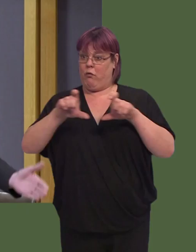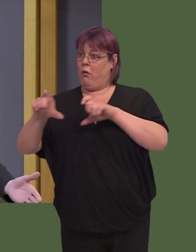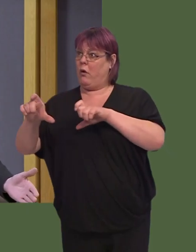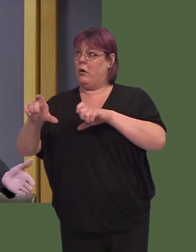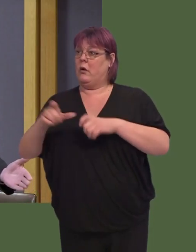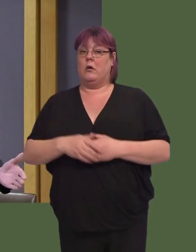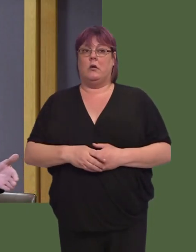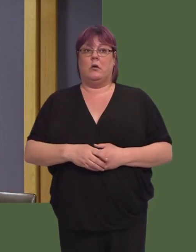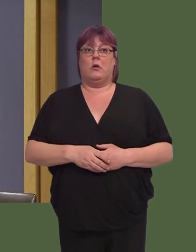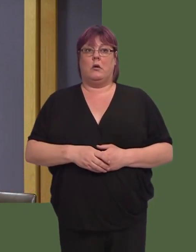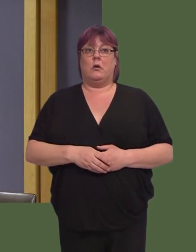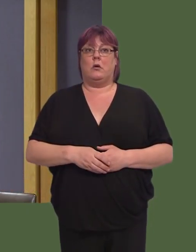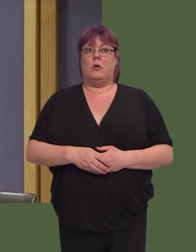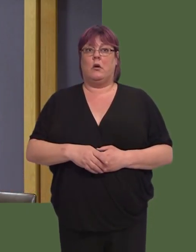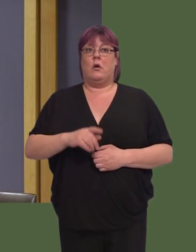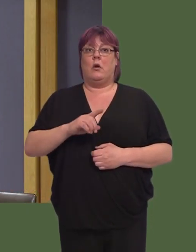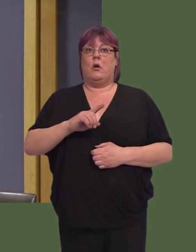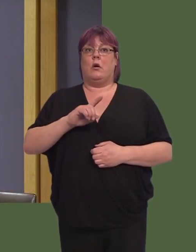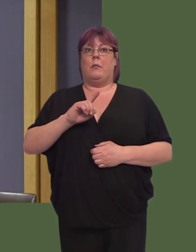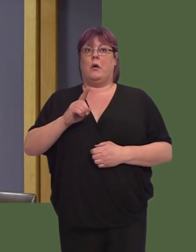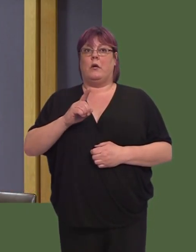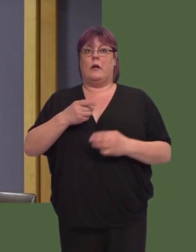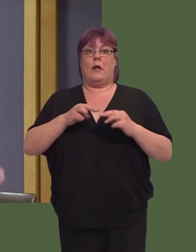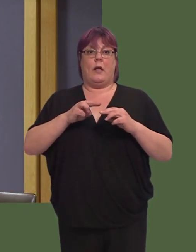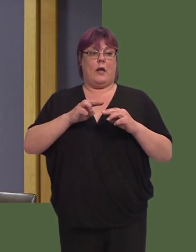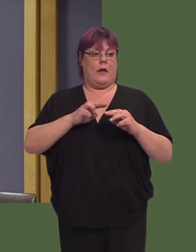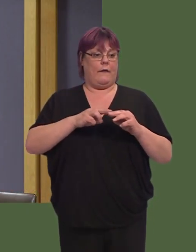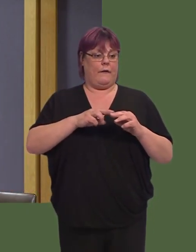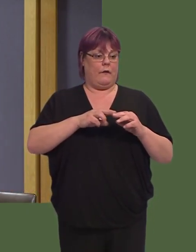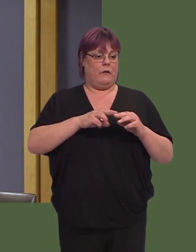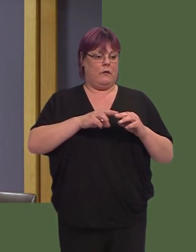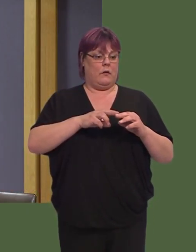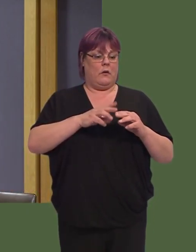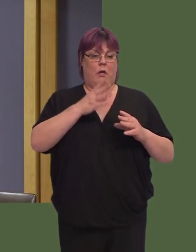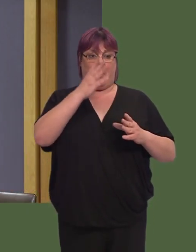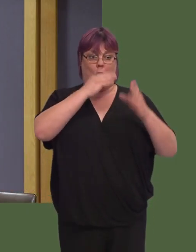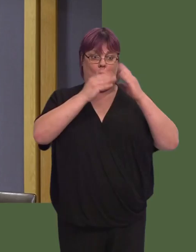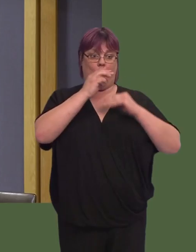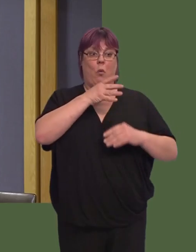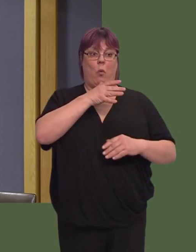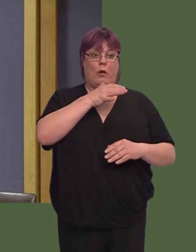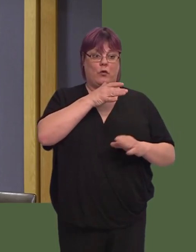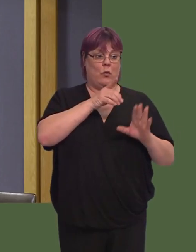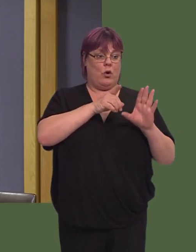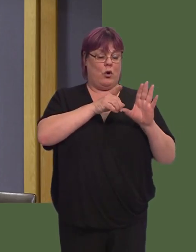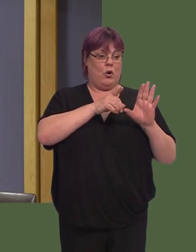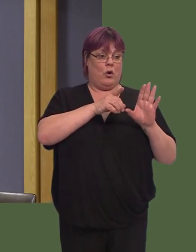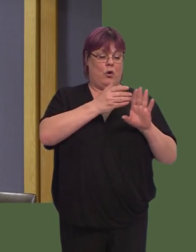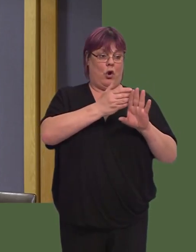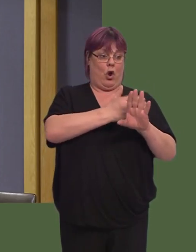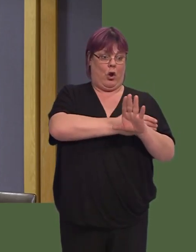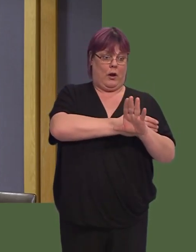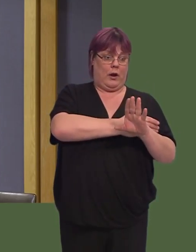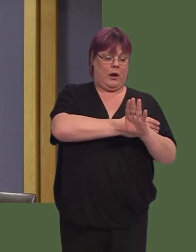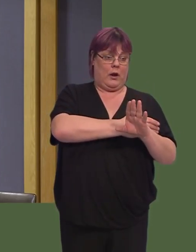llethol yw na fyddan nhw'n dod i mewn i addysg Gymraeg, ac na fyddan nhwín ennill y gallu i fod yn ddwyieithog.